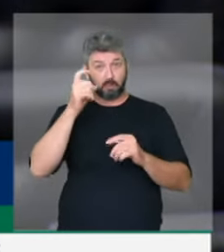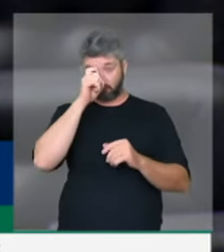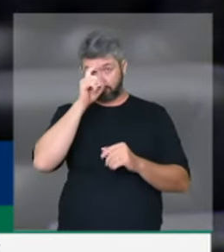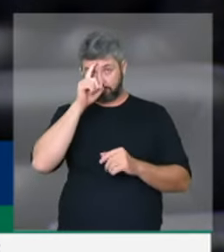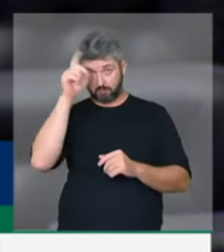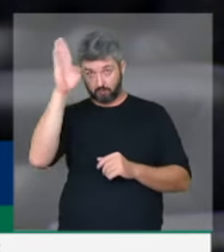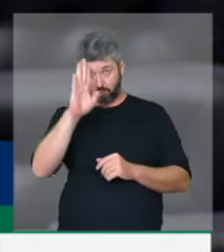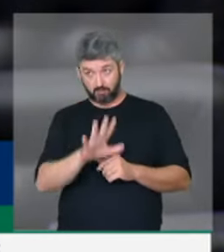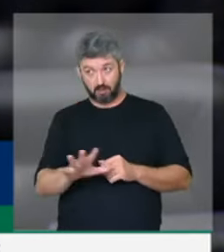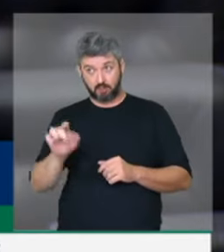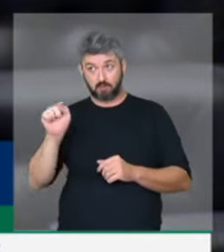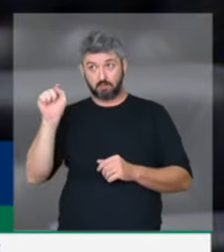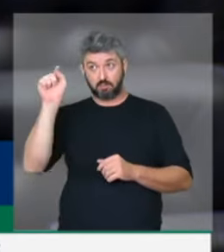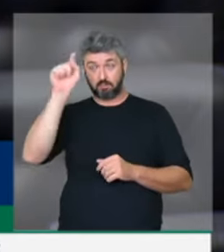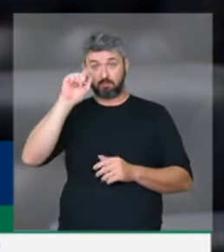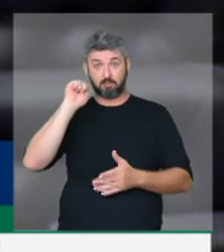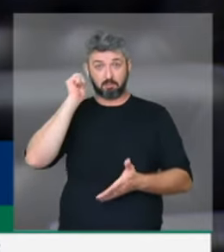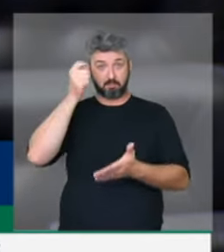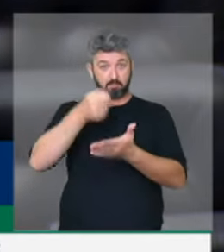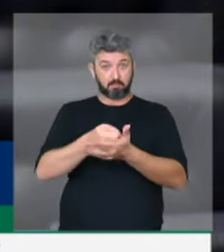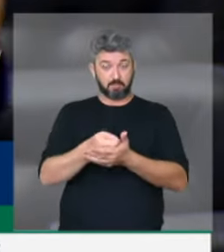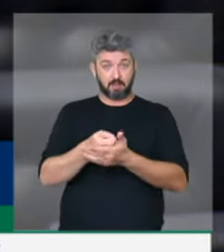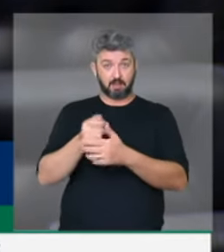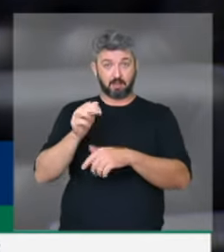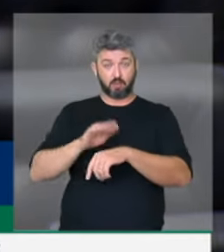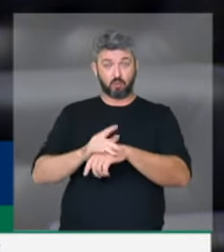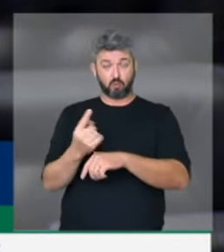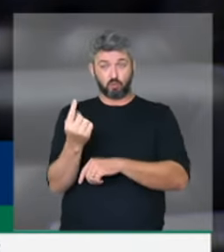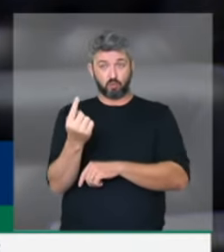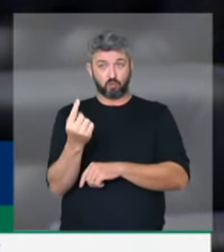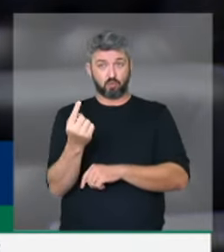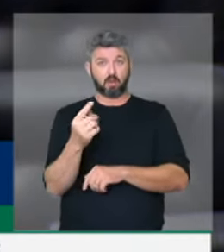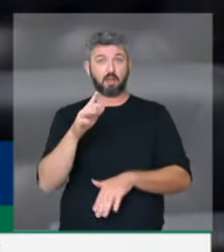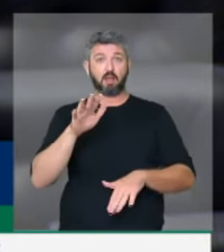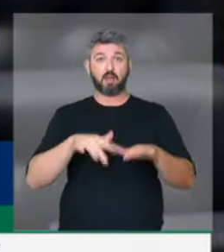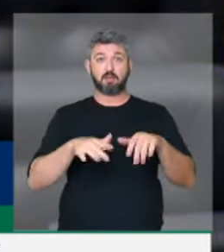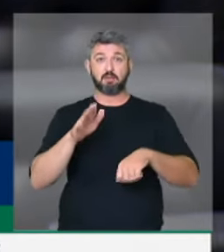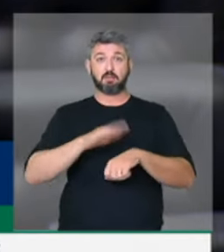SE PAGAR POR UM PACIENTE MUITAS VEZES MAIS DO QUE OUTROS HOSPITAIS QUE SÃO CONVENIADOS COM O SUS ESTÃO